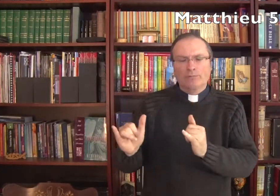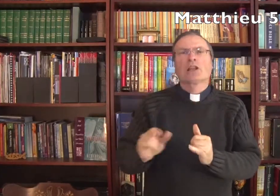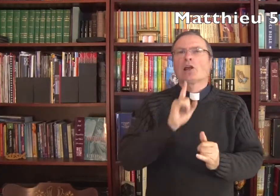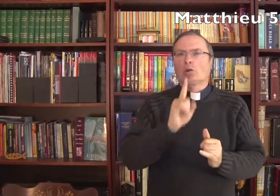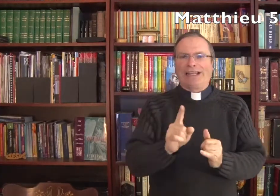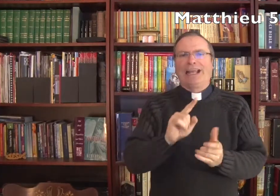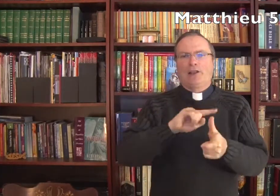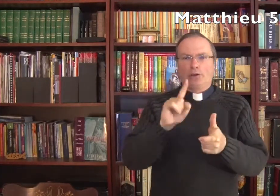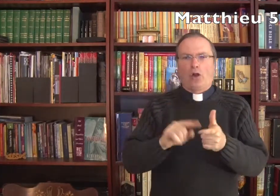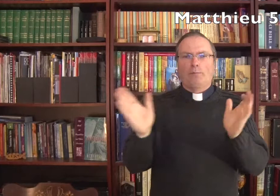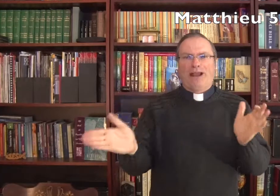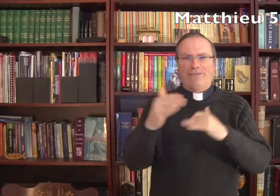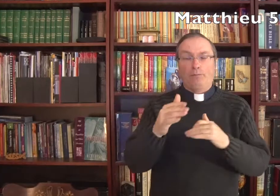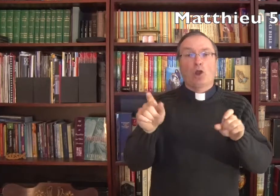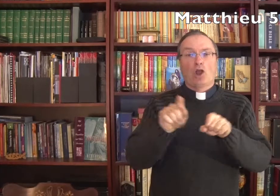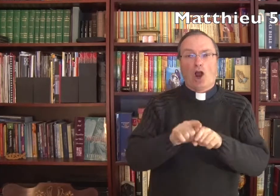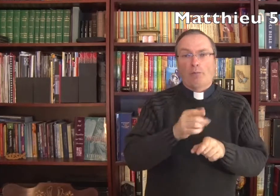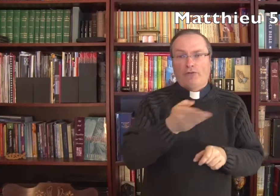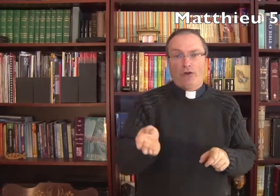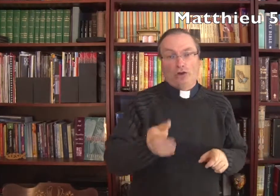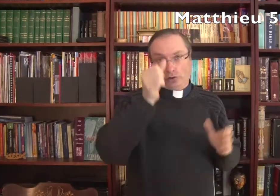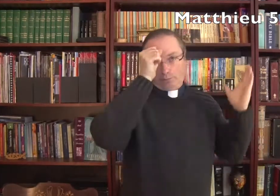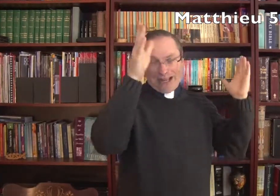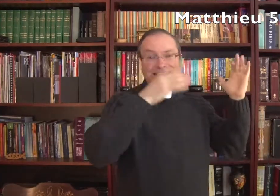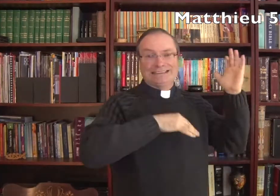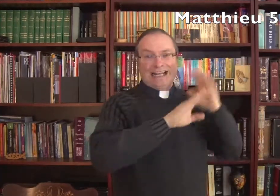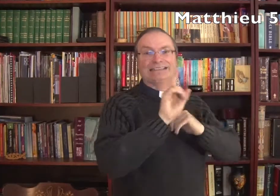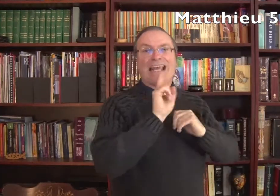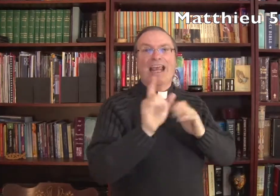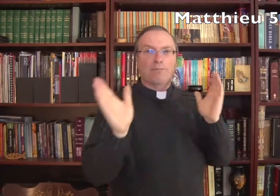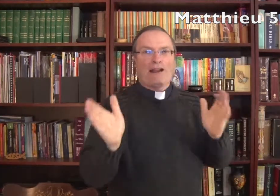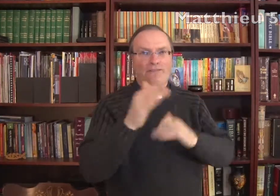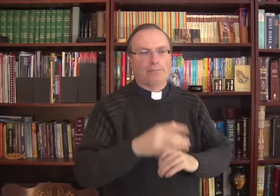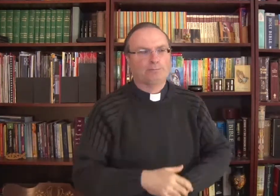Soyez donc parfaits comme votre Père céleste est parfait.